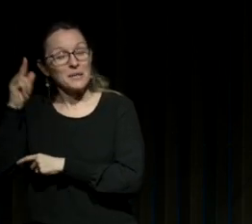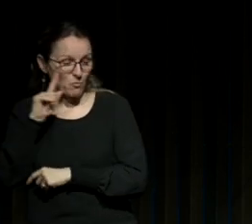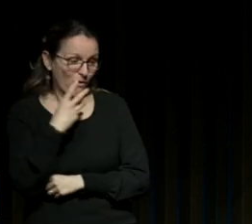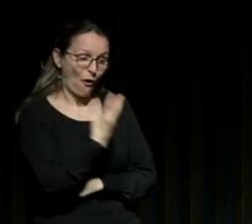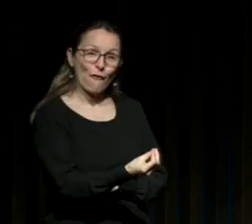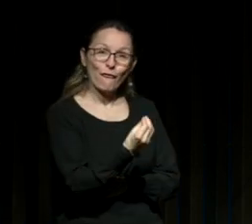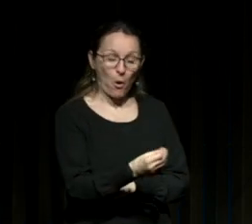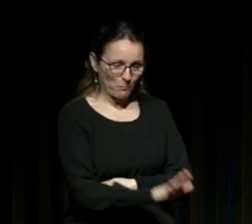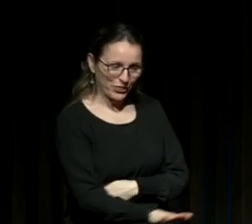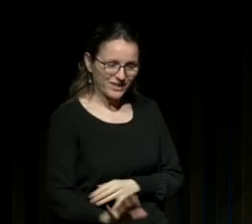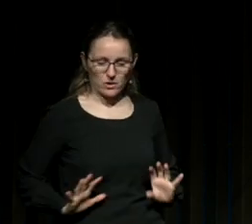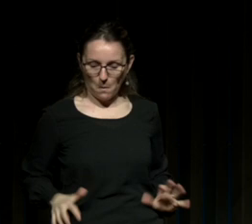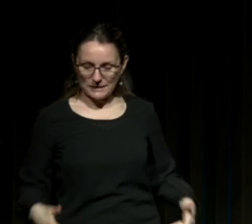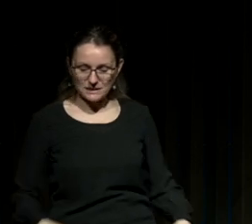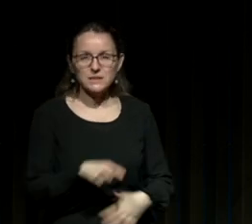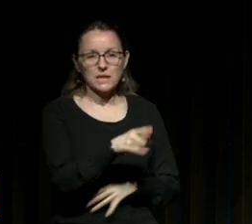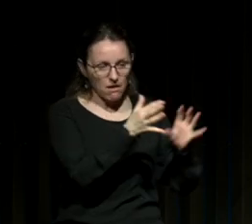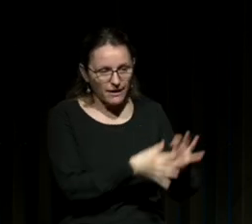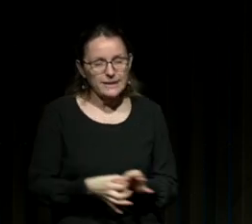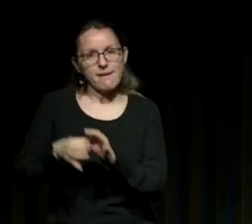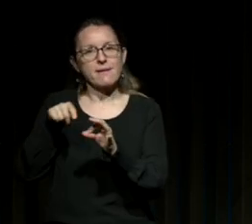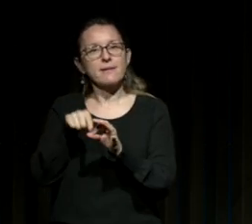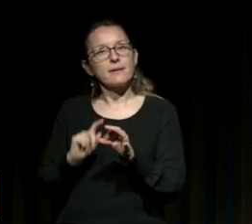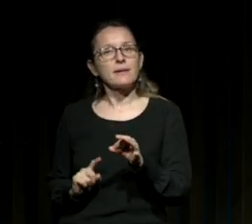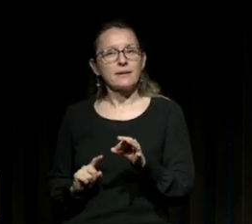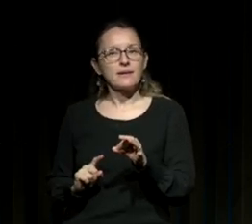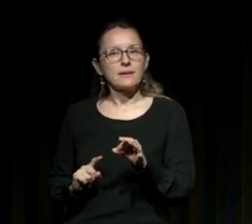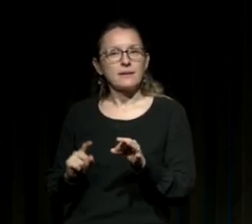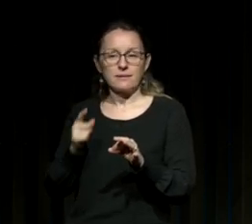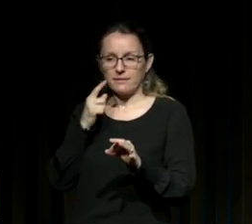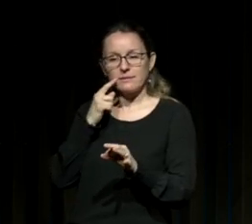un versement lié au nombre d'heures que ses petits enfants passent devant les écrans